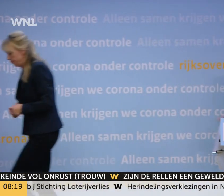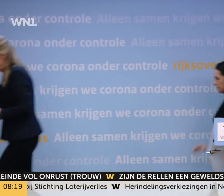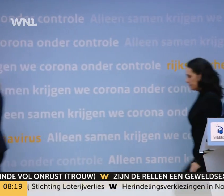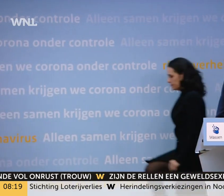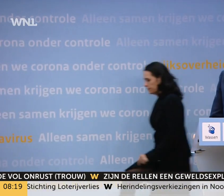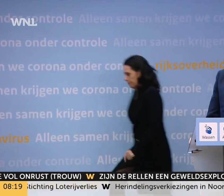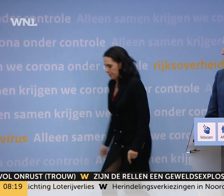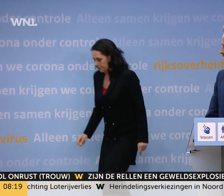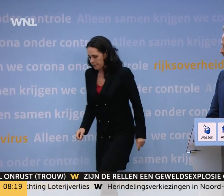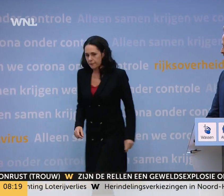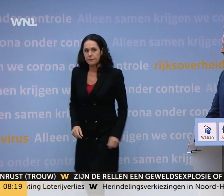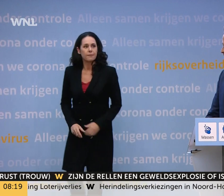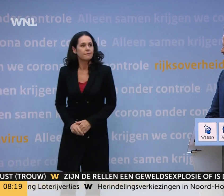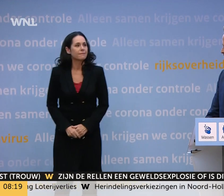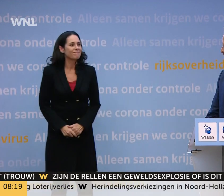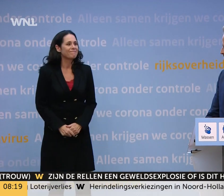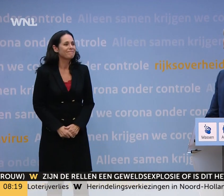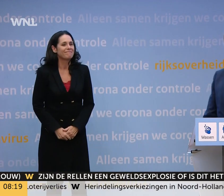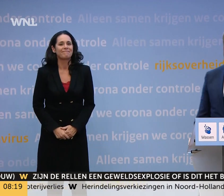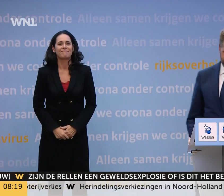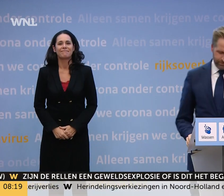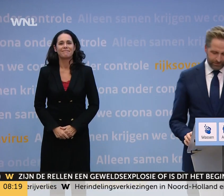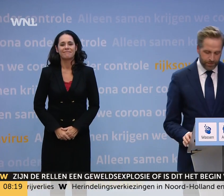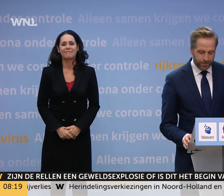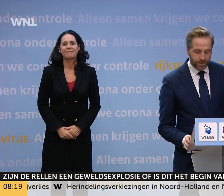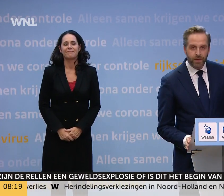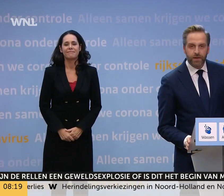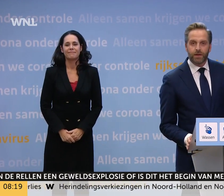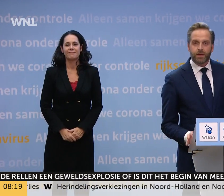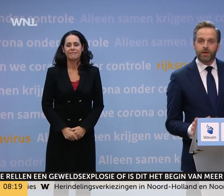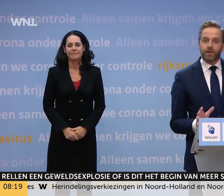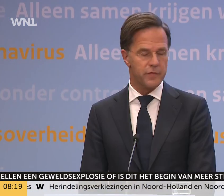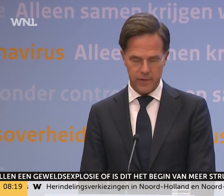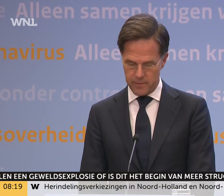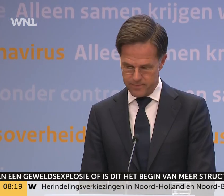corona maatregelen maar de zal wel sprake kunnen zijn van bijvoorbeeld een soort pers moment een